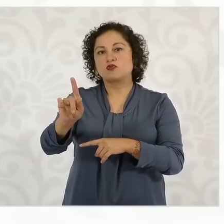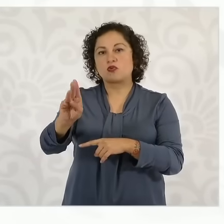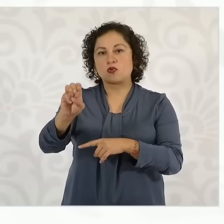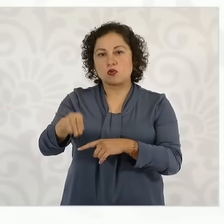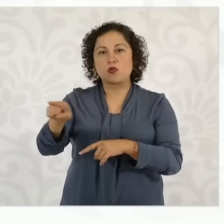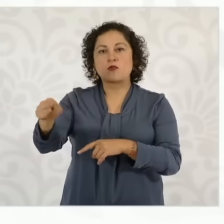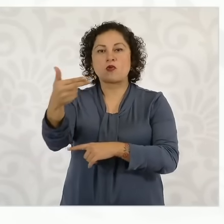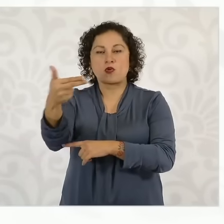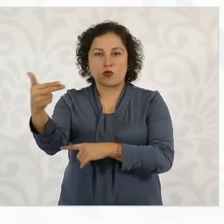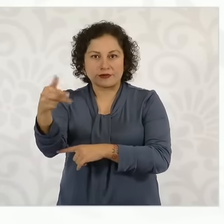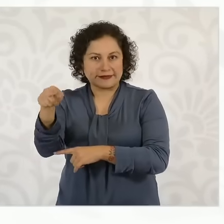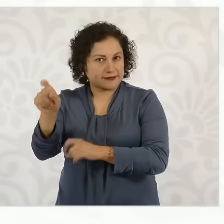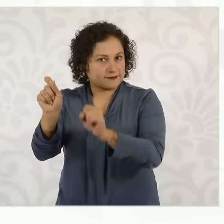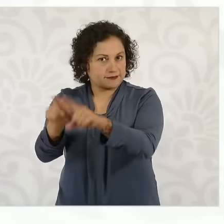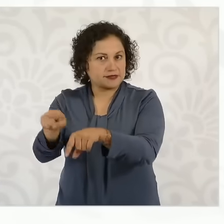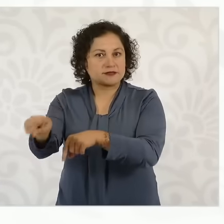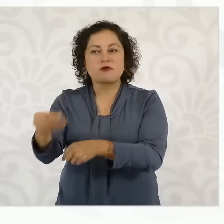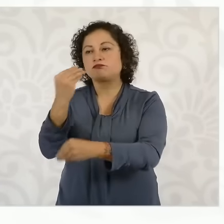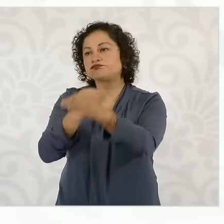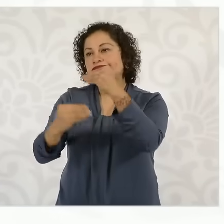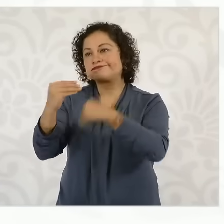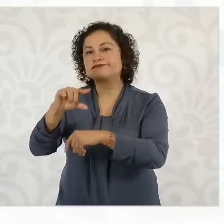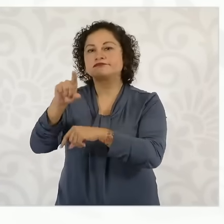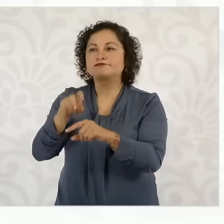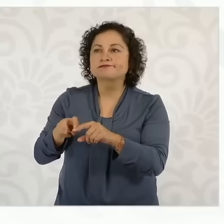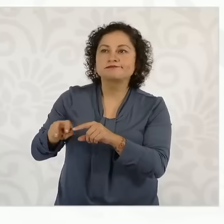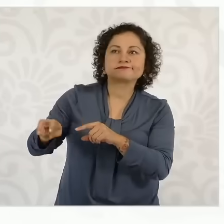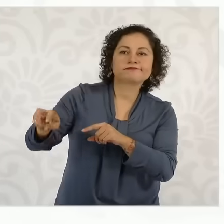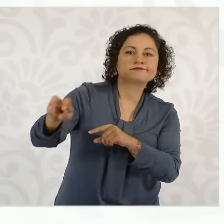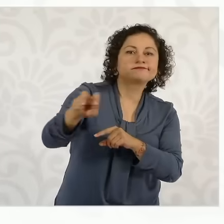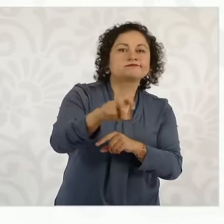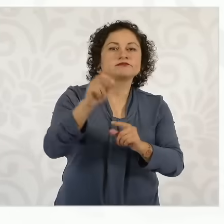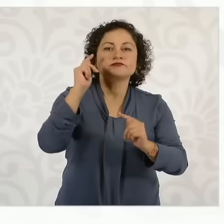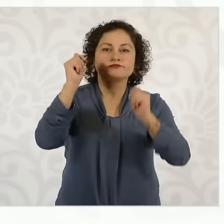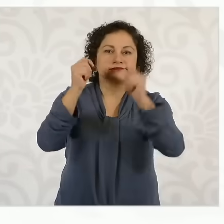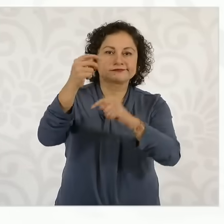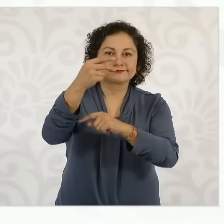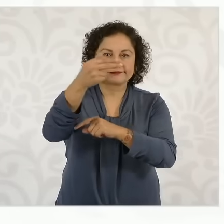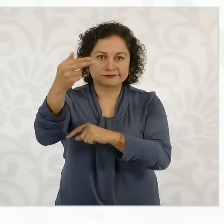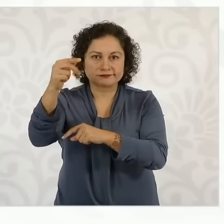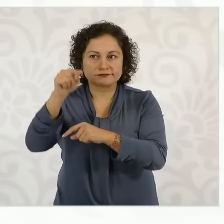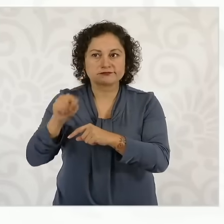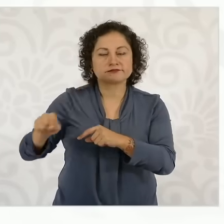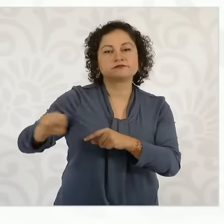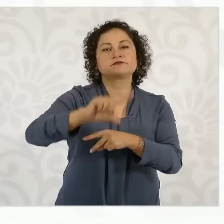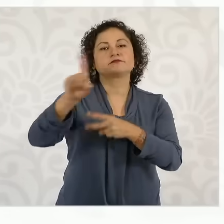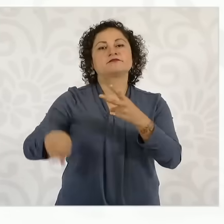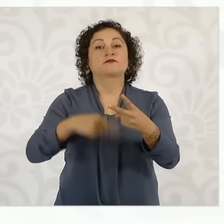el hotel Tulum, visitan la zona hotelera, después el día dos van al hotel Mundo Maya Tulum, visitan